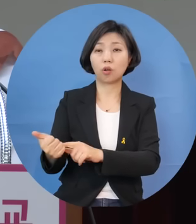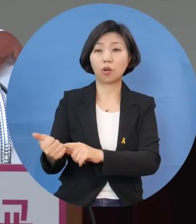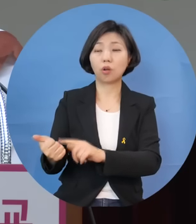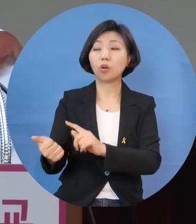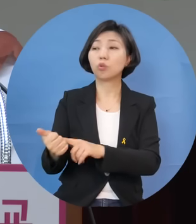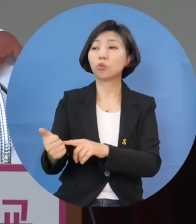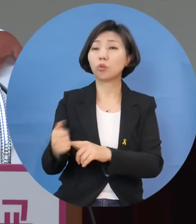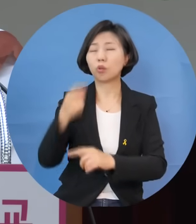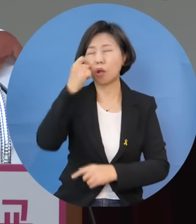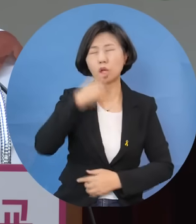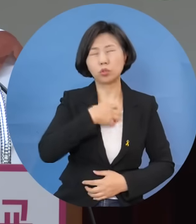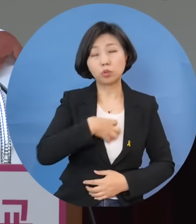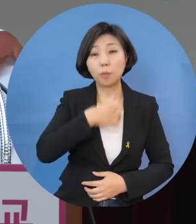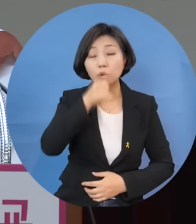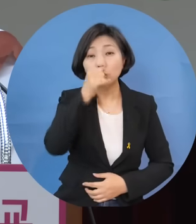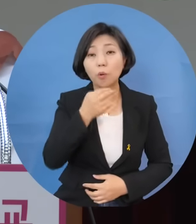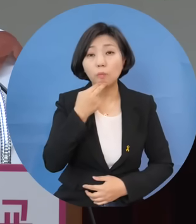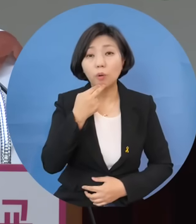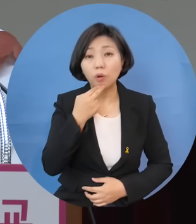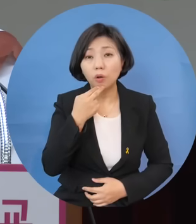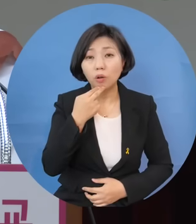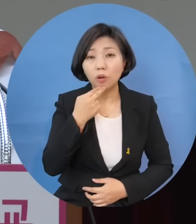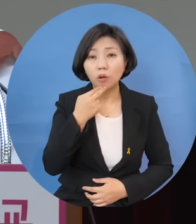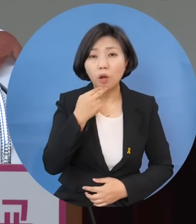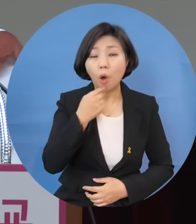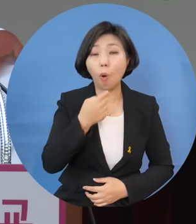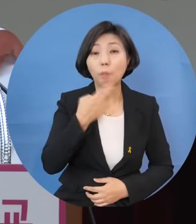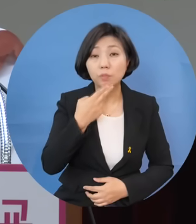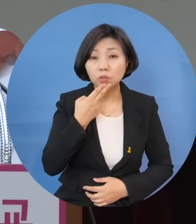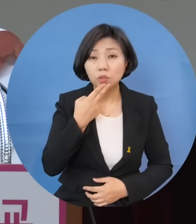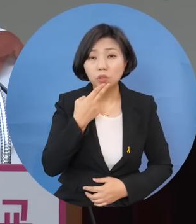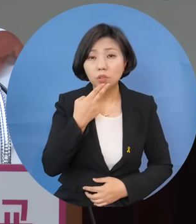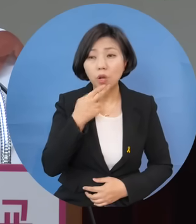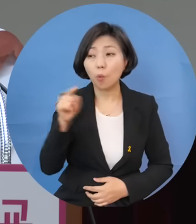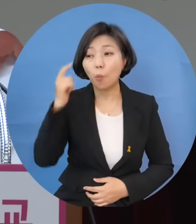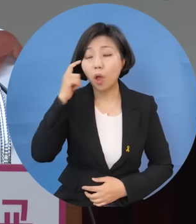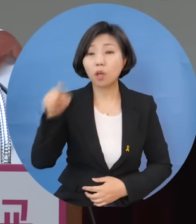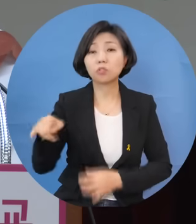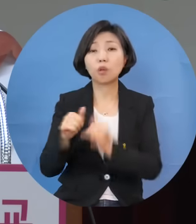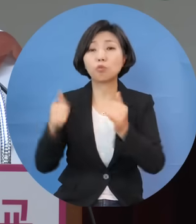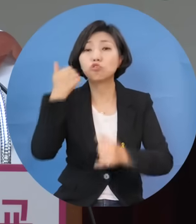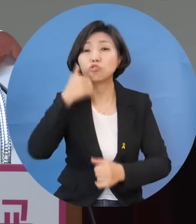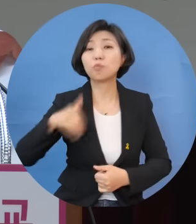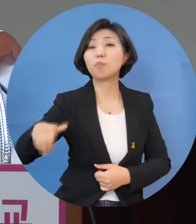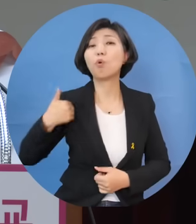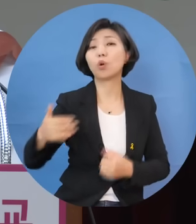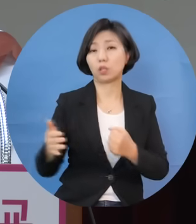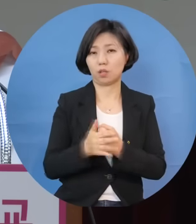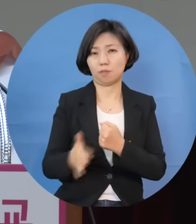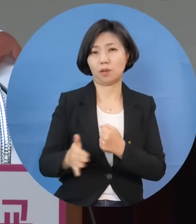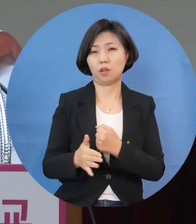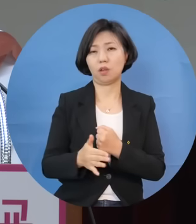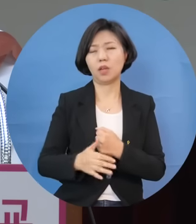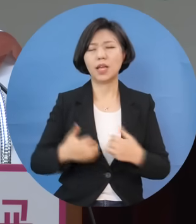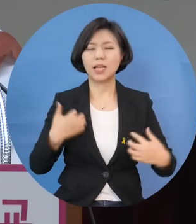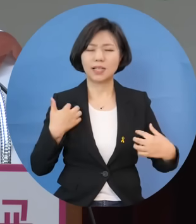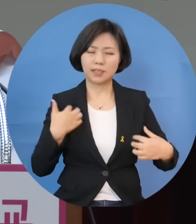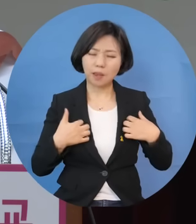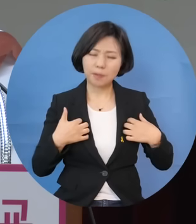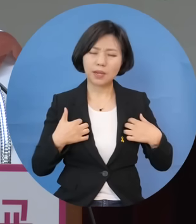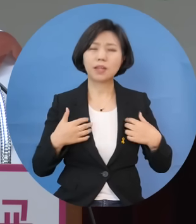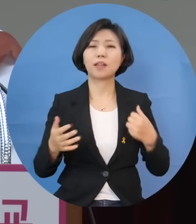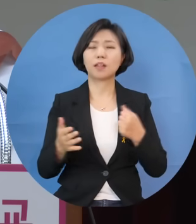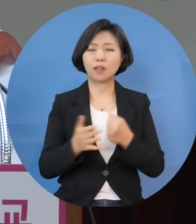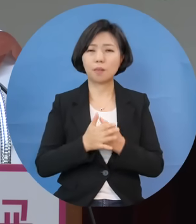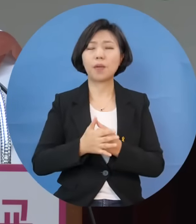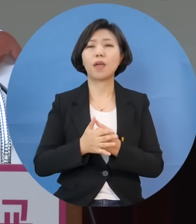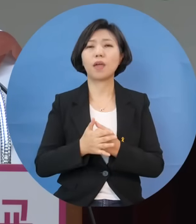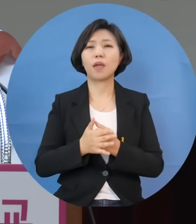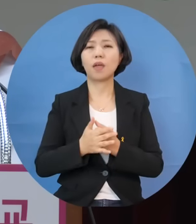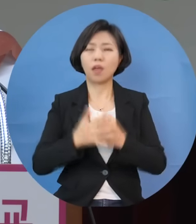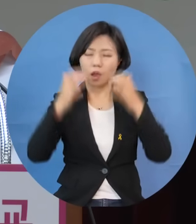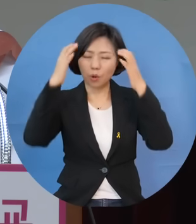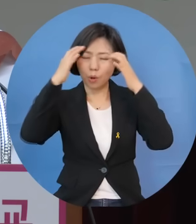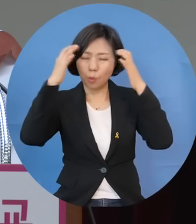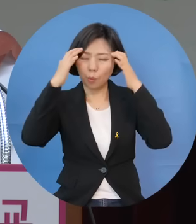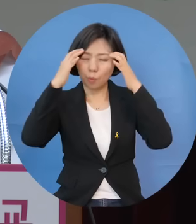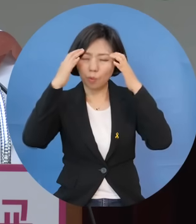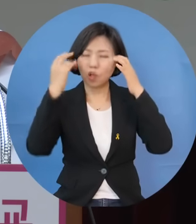안 슬프잖아요. 그러니까... 즐겁기 때문에 괴로움이 동반되는 거예요.